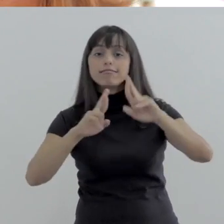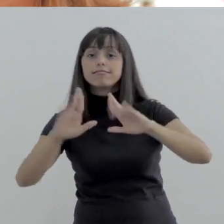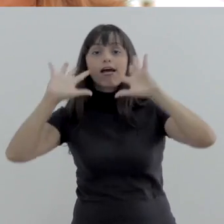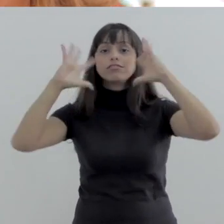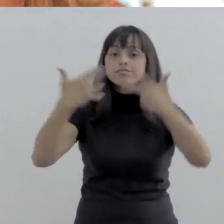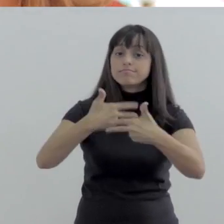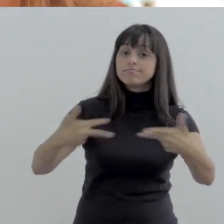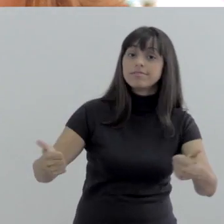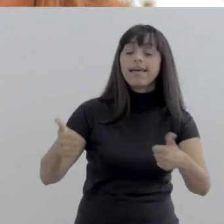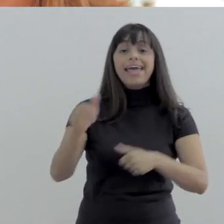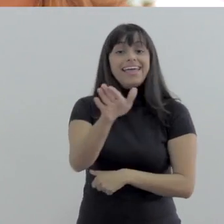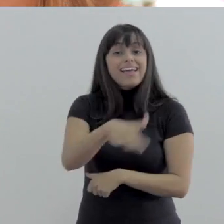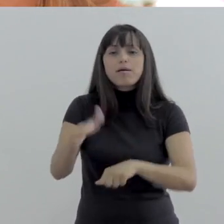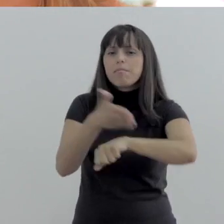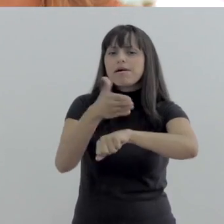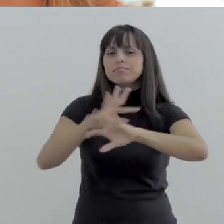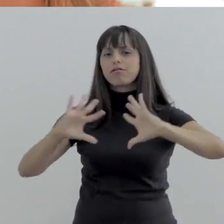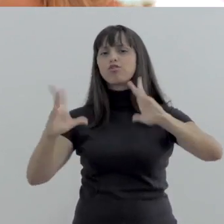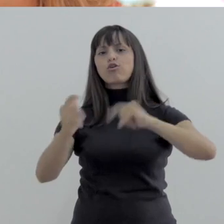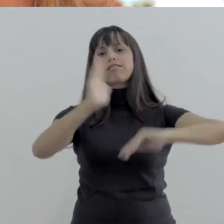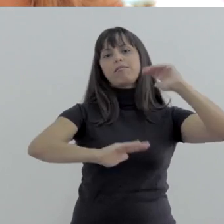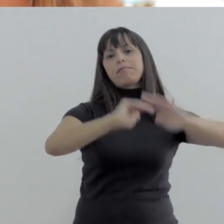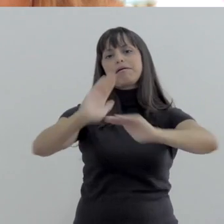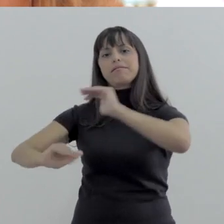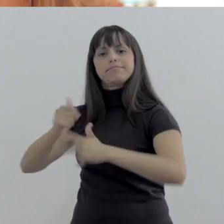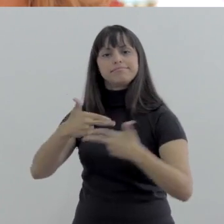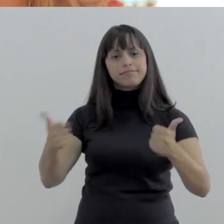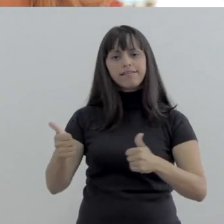das crianças participarem de todas as atividades, das crianças irem para a quadra.